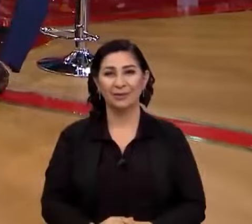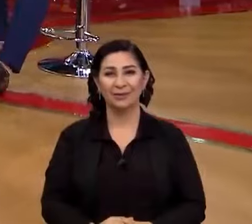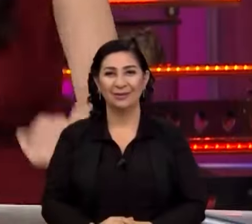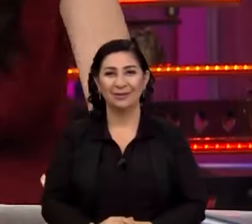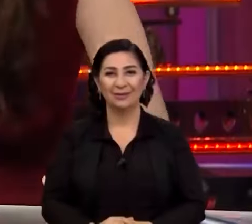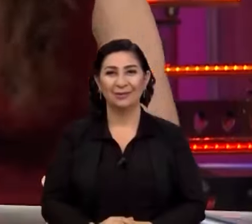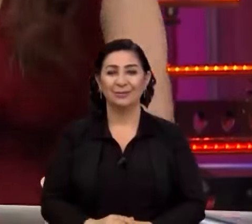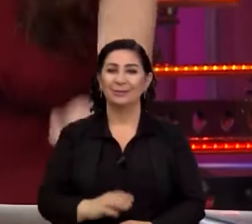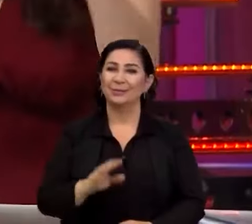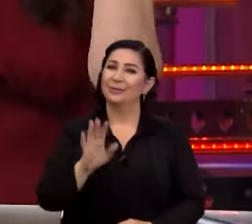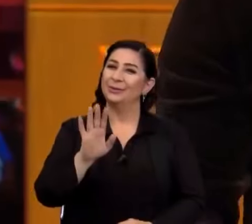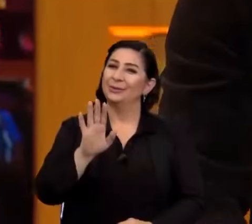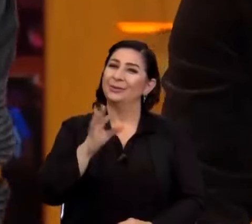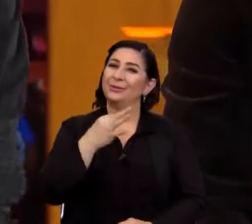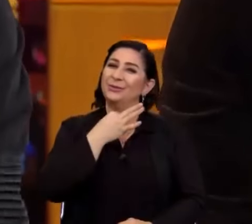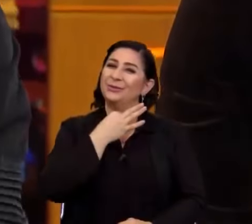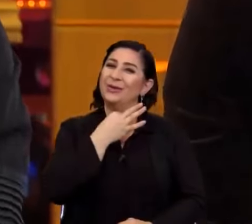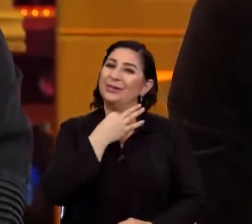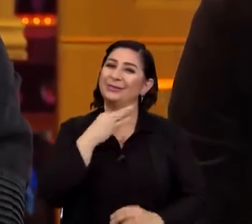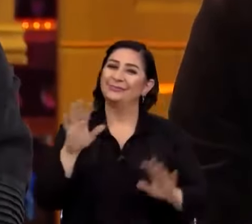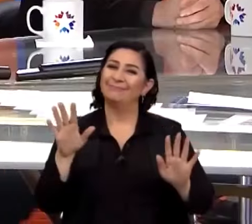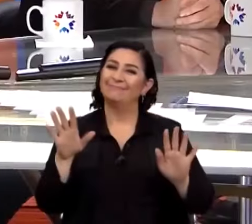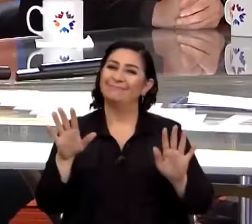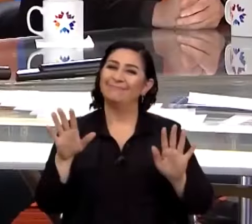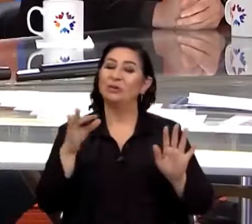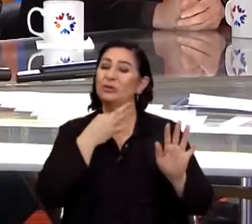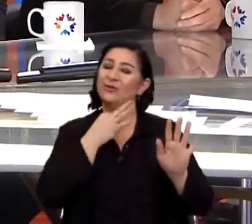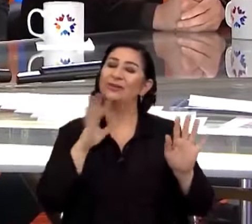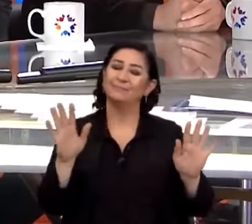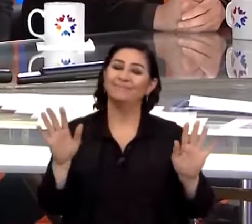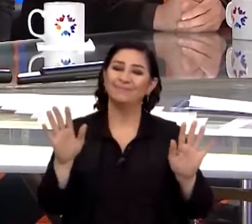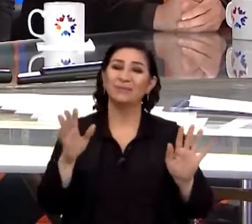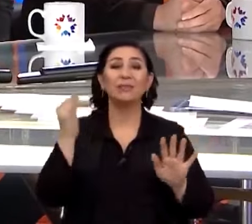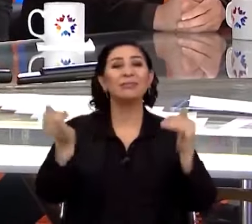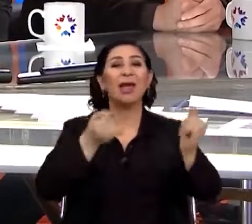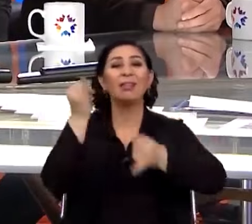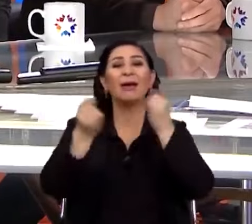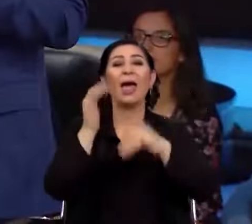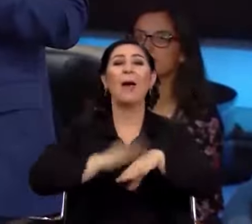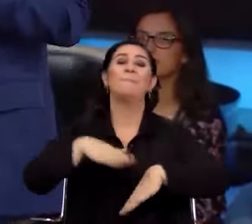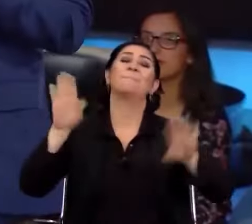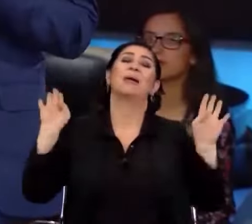çlar lütf Lütfen dalga geçmeyin lütfen Dalga